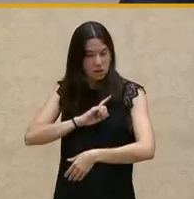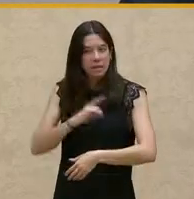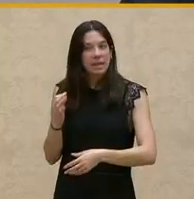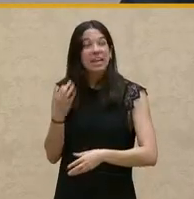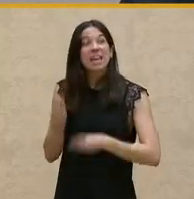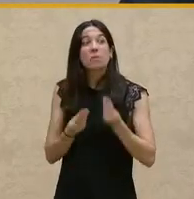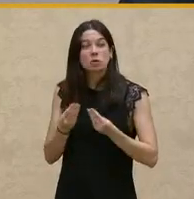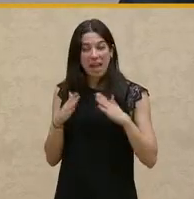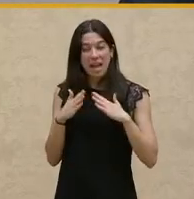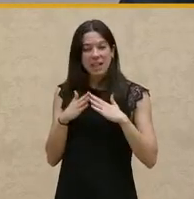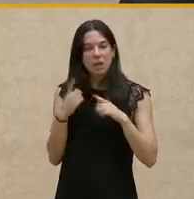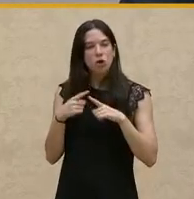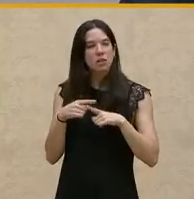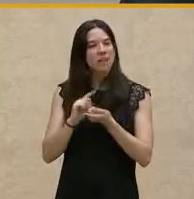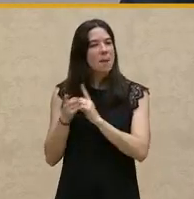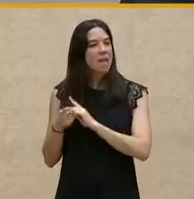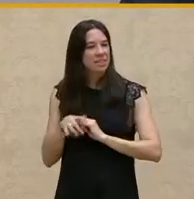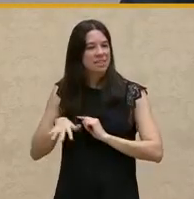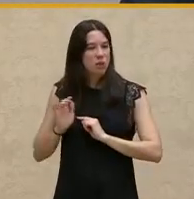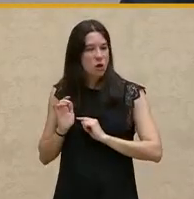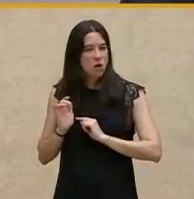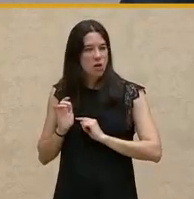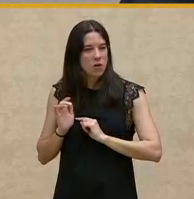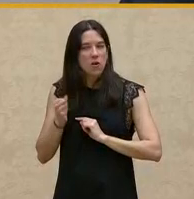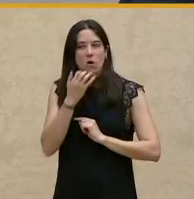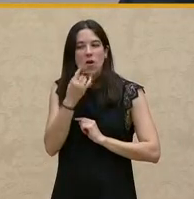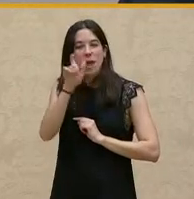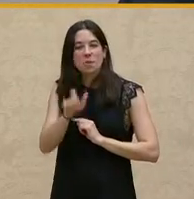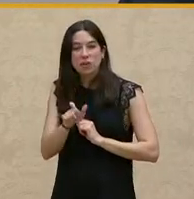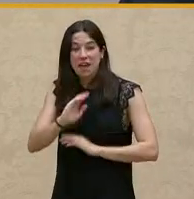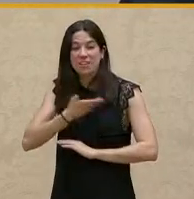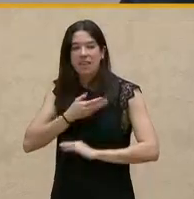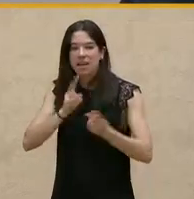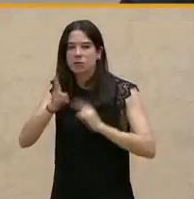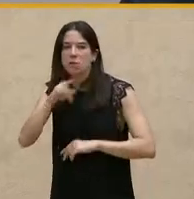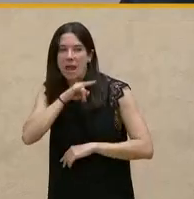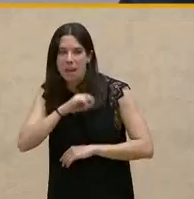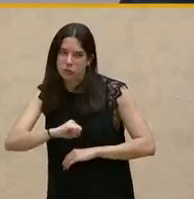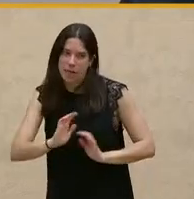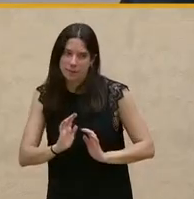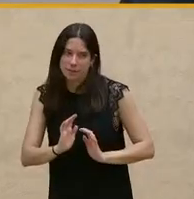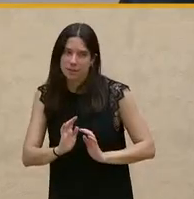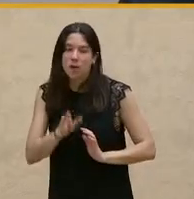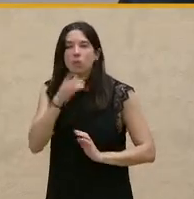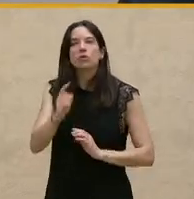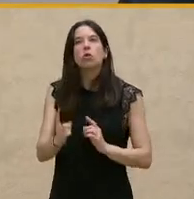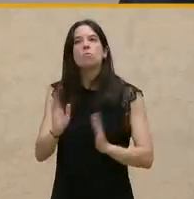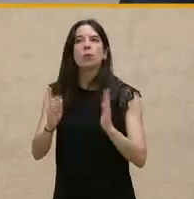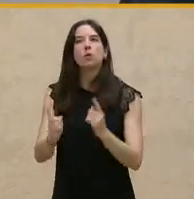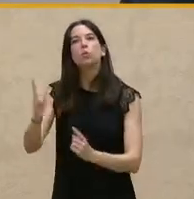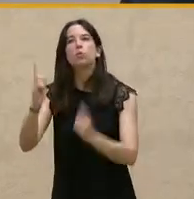sitio o cuando la persona afectada está mal. Porque no es un momento puntual cuando la persona